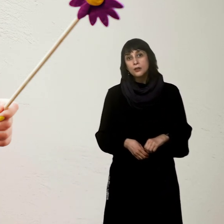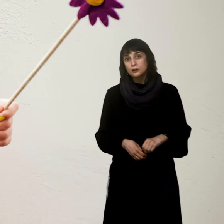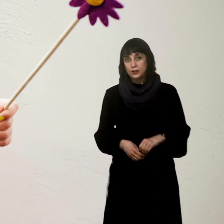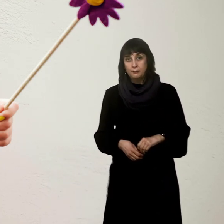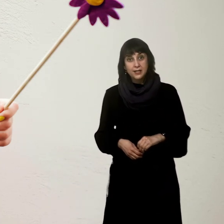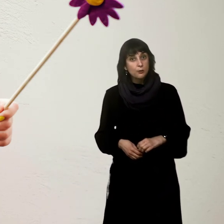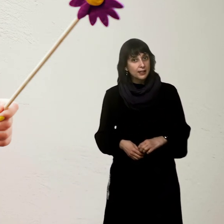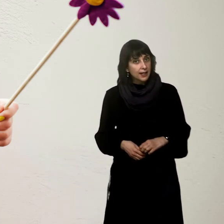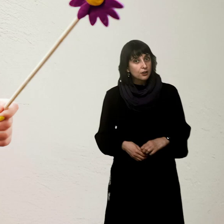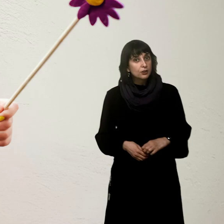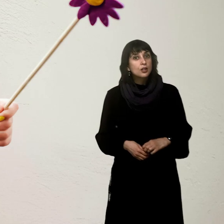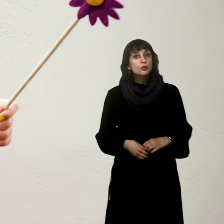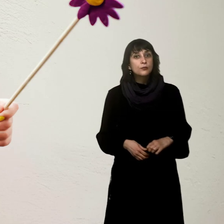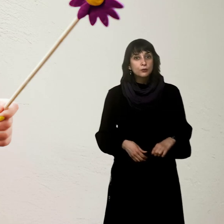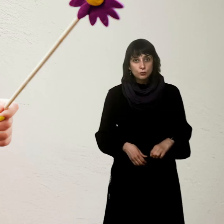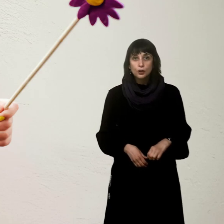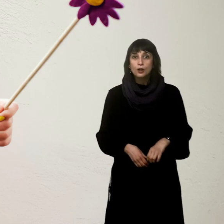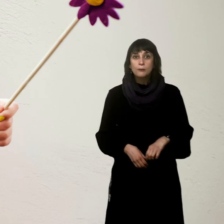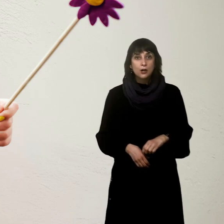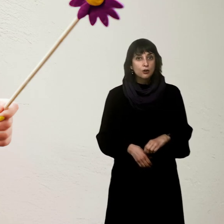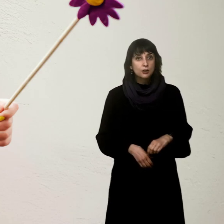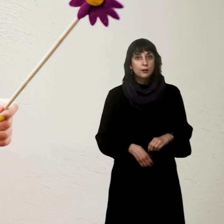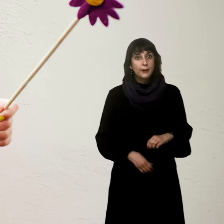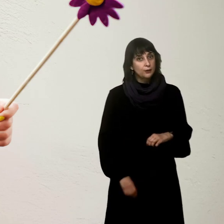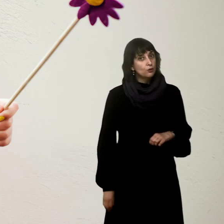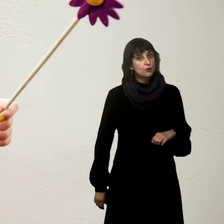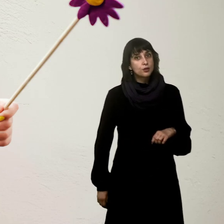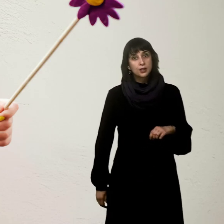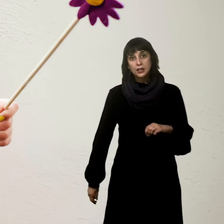más igualitario y un futuro mejor para todos y todas.